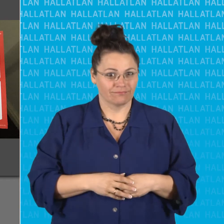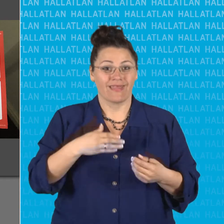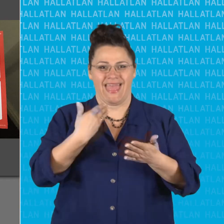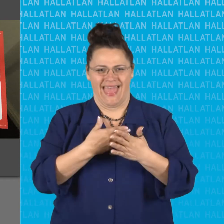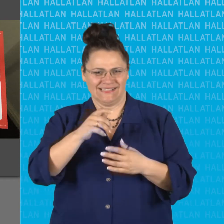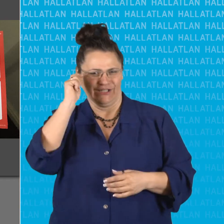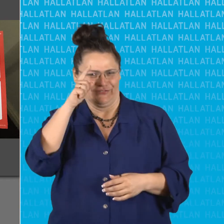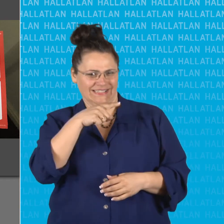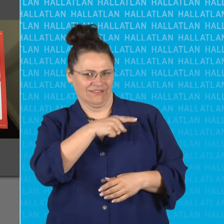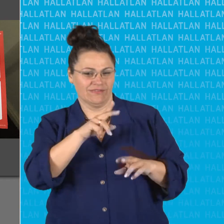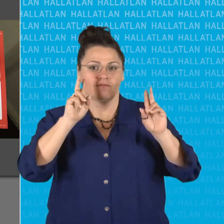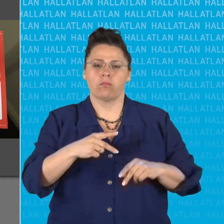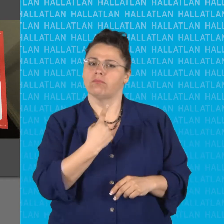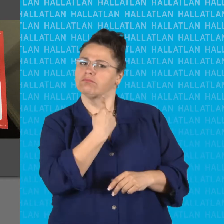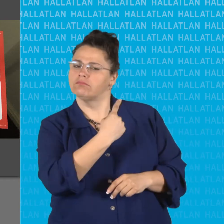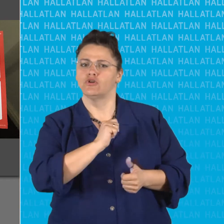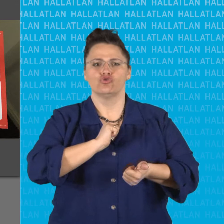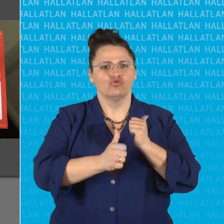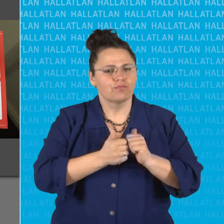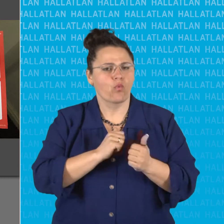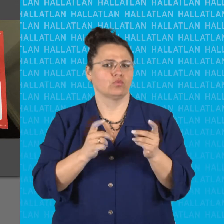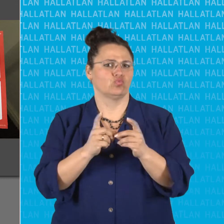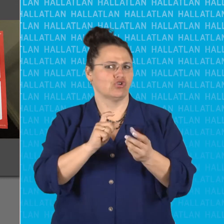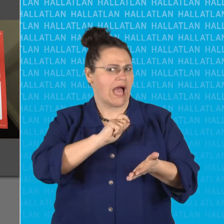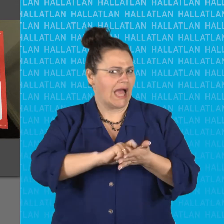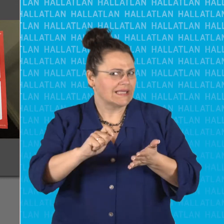Az eset azután került be a brit sajtóba, hogy a csomagot váró Sam Cooke sportújságíró